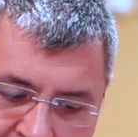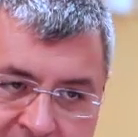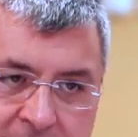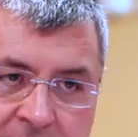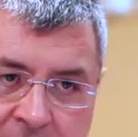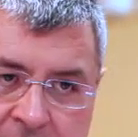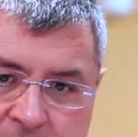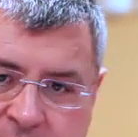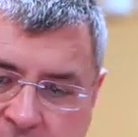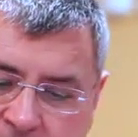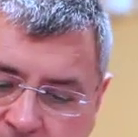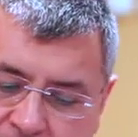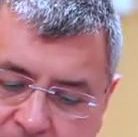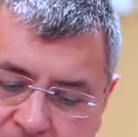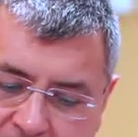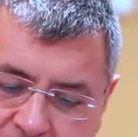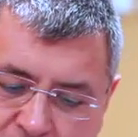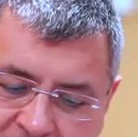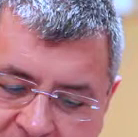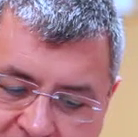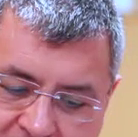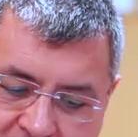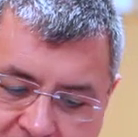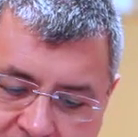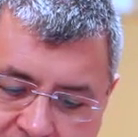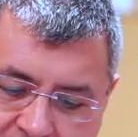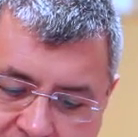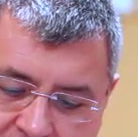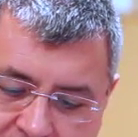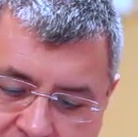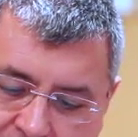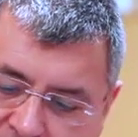lo has dicho muy al inicio, pero ¿podríamos afirmar que en la